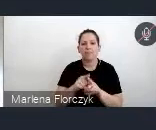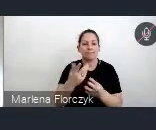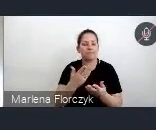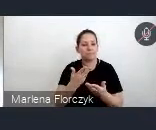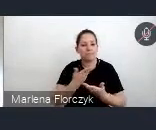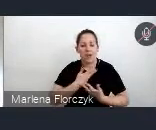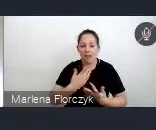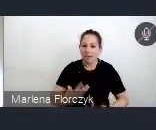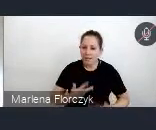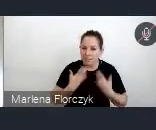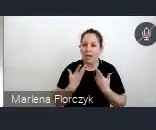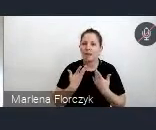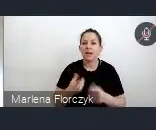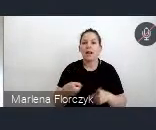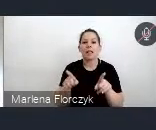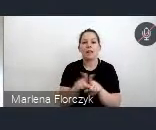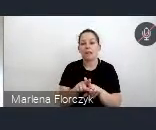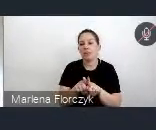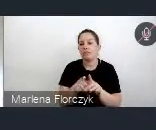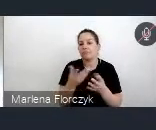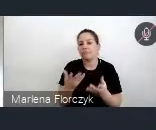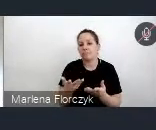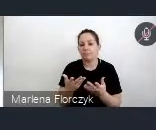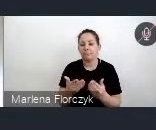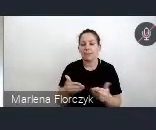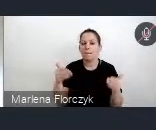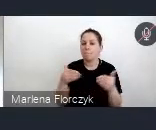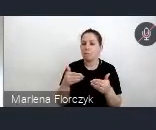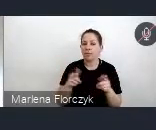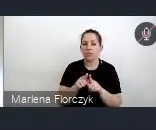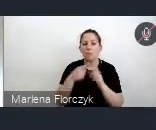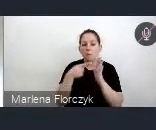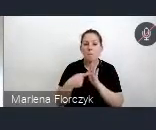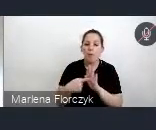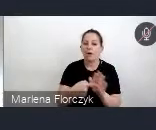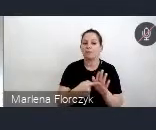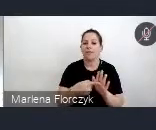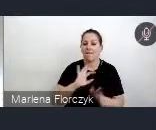ale też istnieje możliwość pokazania własnych dobrych praktyk,